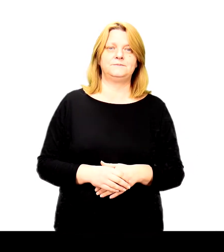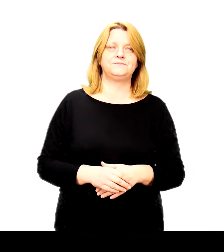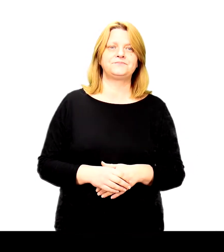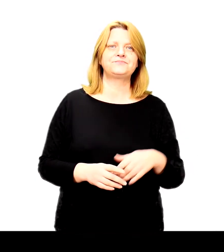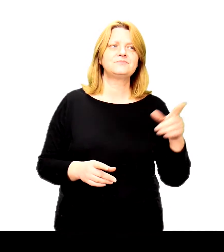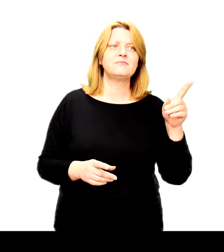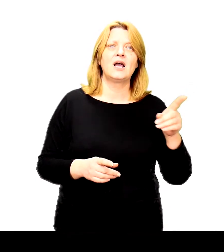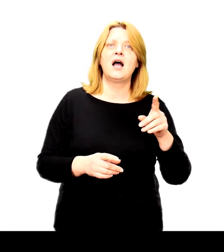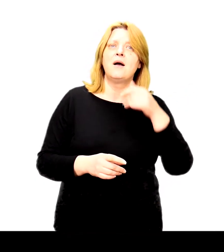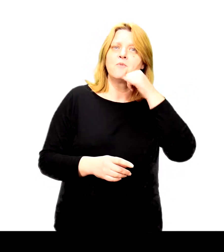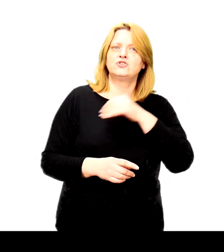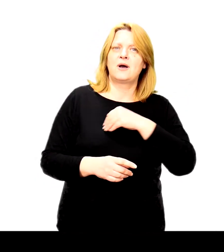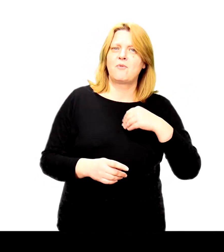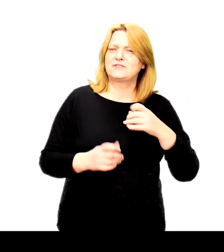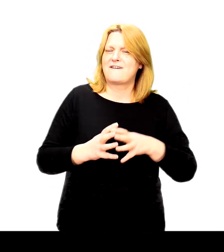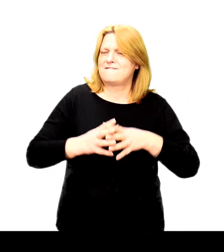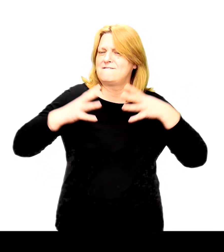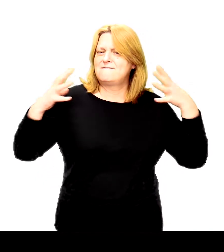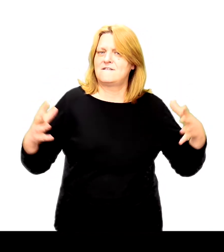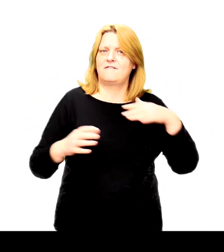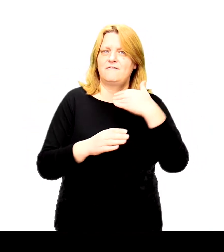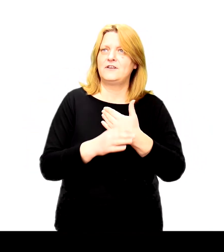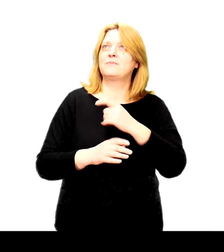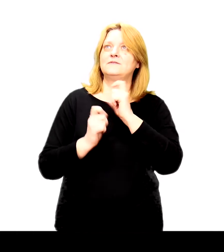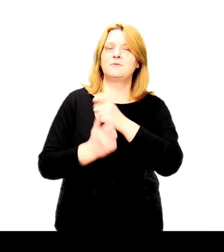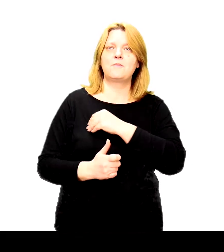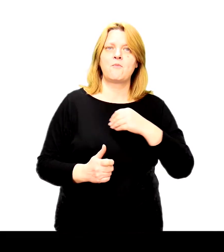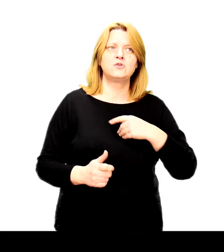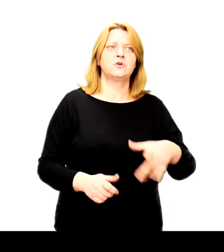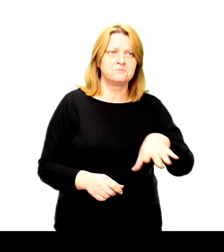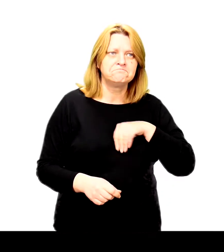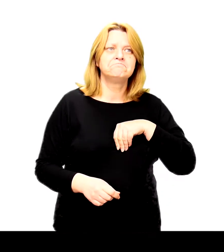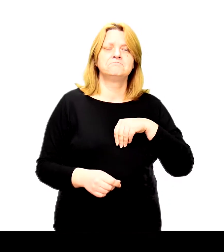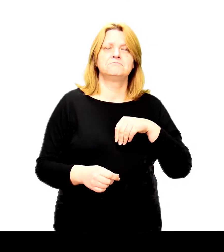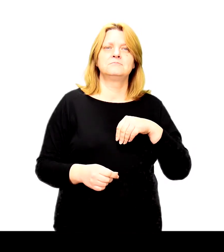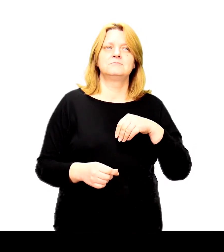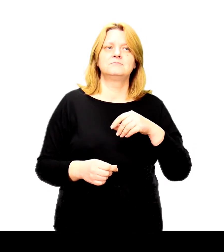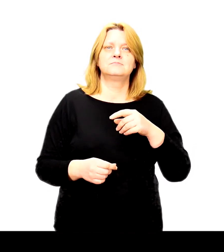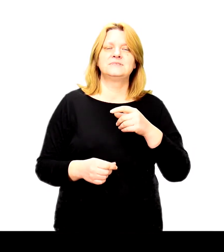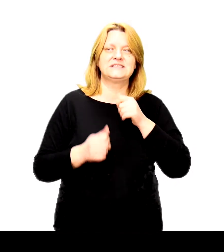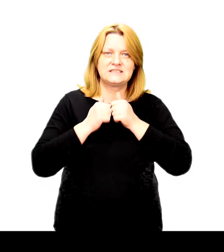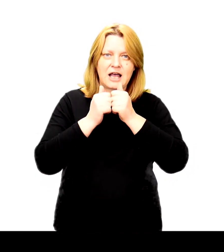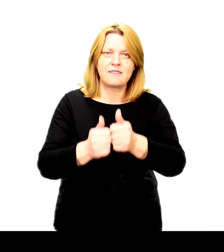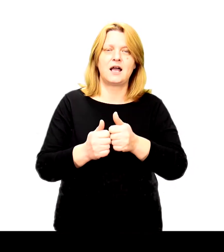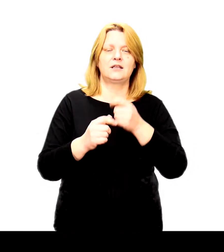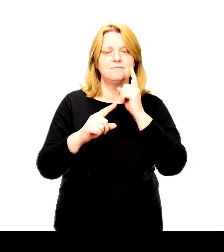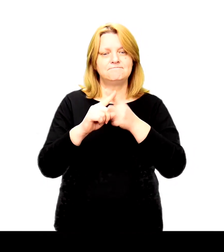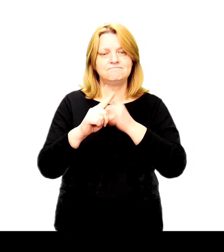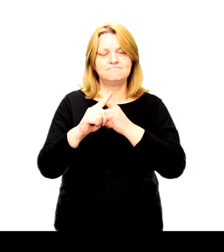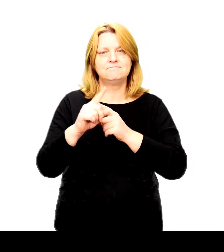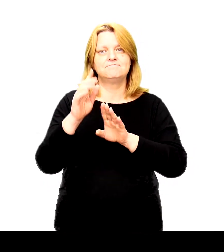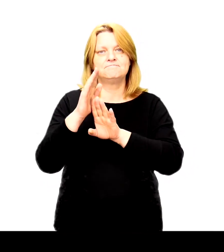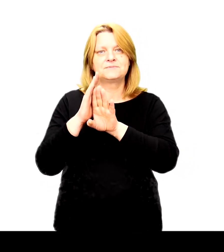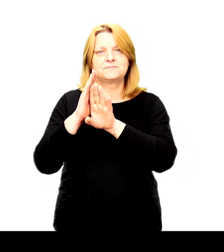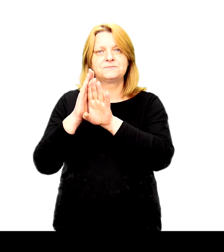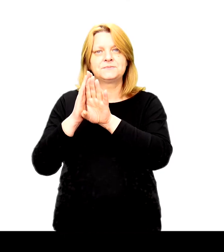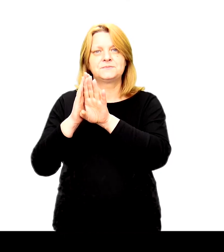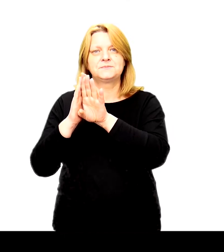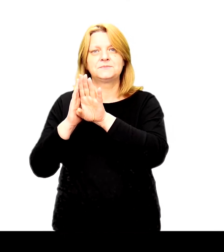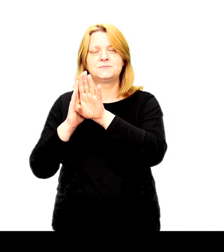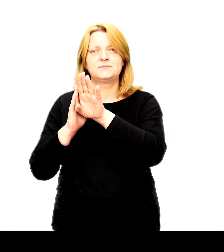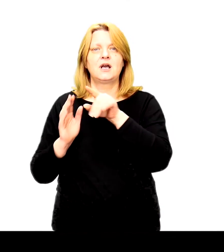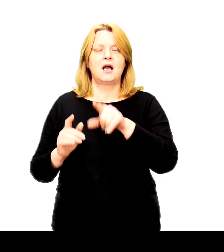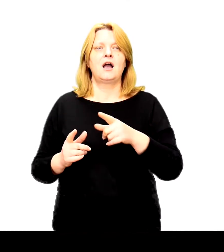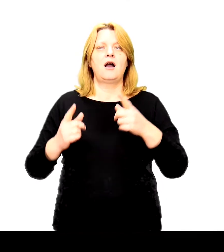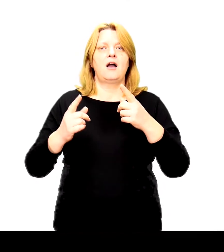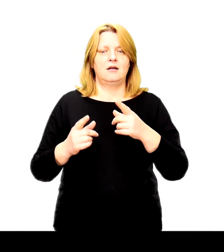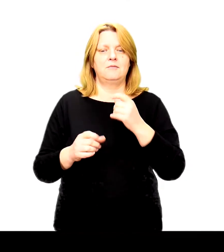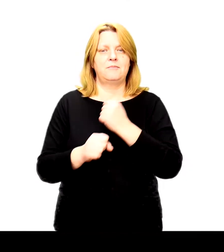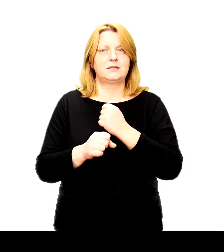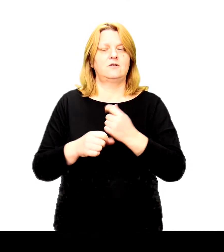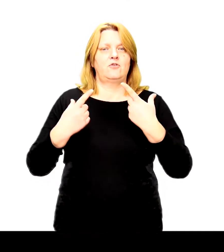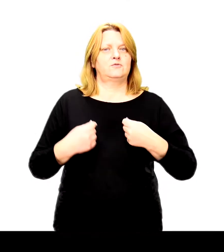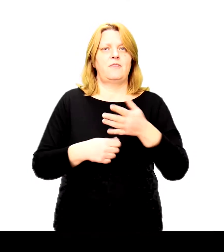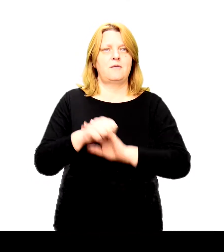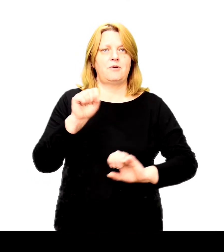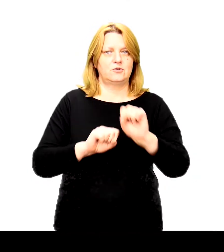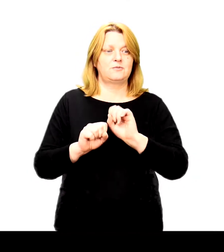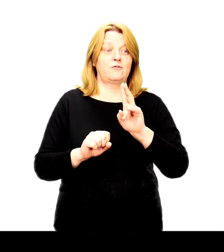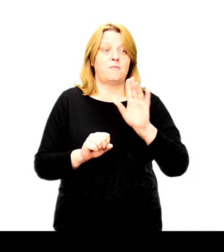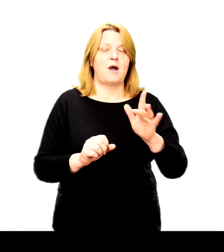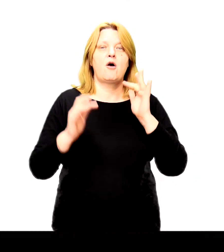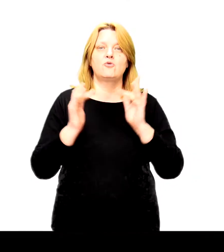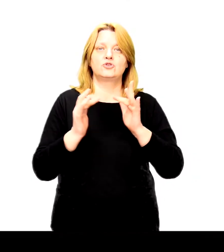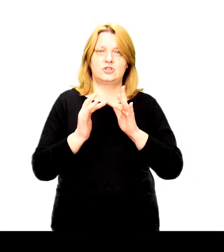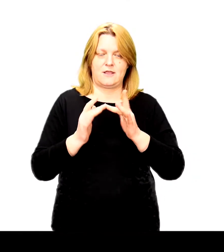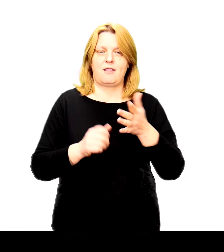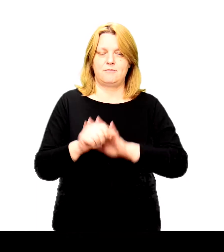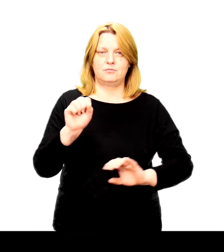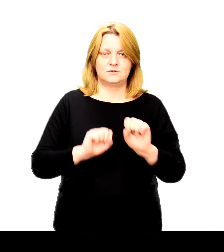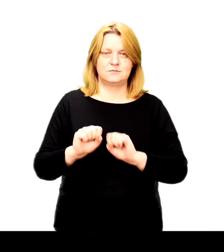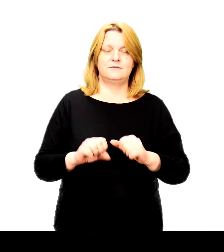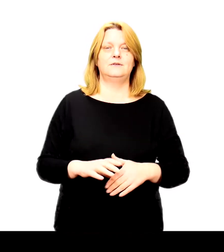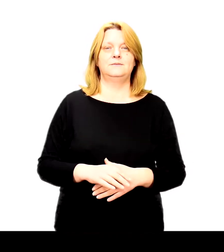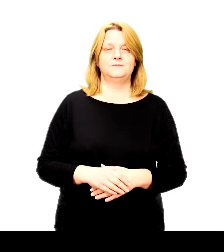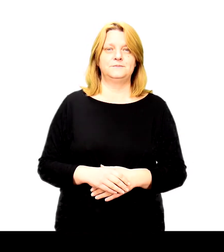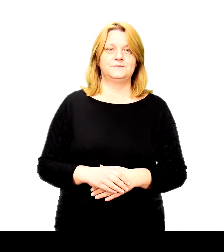Jako największy pracodawca w kraju podjęliśmy wyzwanie sukcesywnego wzrostu wskaźnika zatrudnienia pracowników z orzeczeniem o niepełnosprawności.